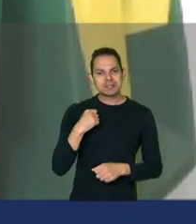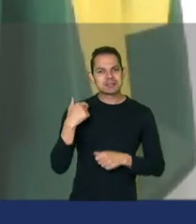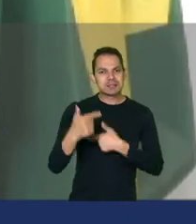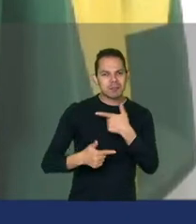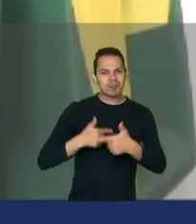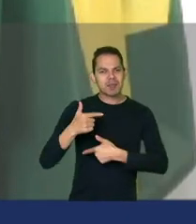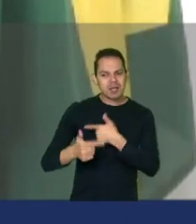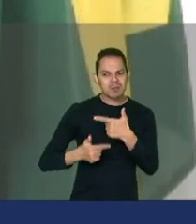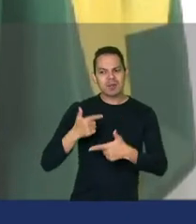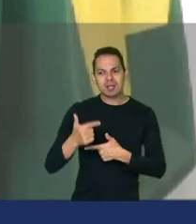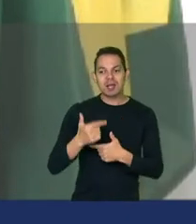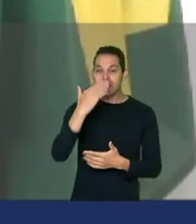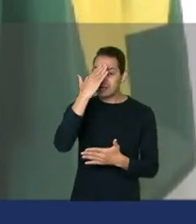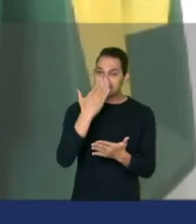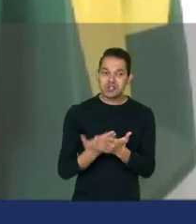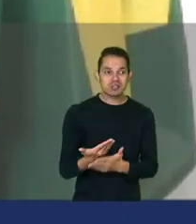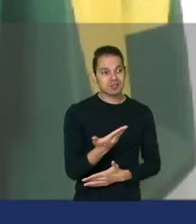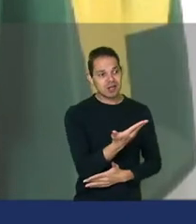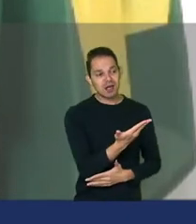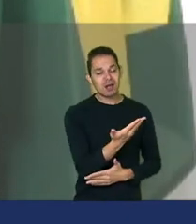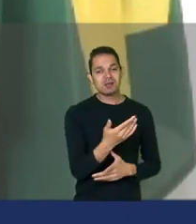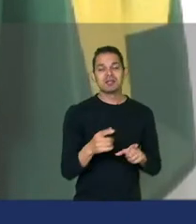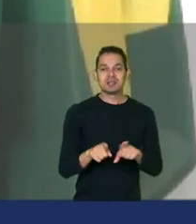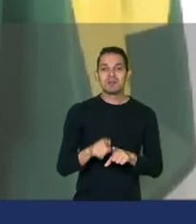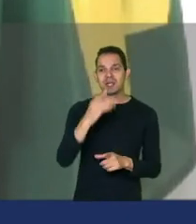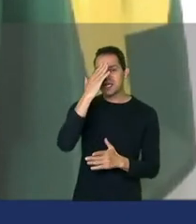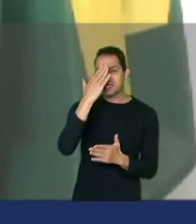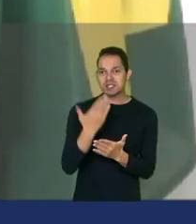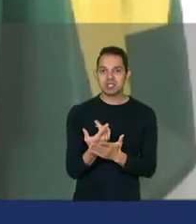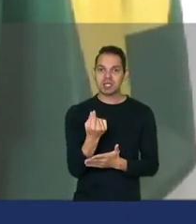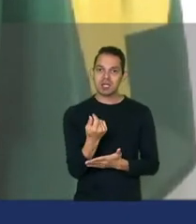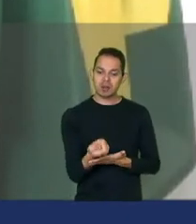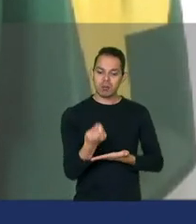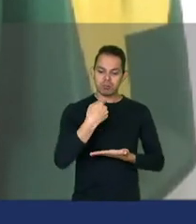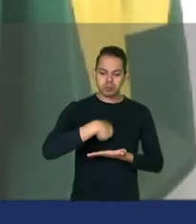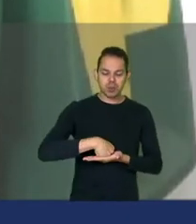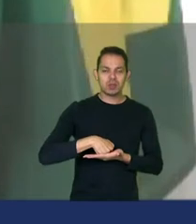GUERREIRAS QUE ESTÃO AÍ NA BATALHA QUE ACREDITARAM NO SENHOR, QUE ACREDITARAM QUE RECEBERIAM SUAS COMPOSIÇÕES